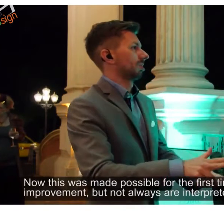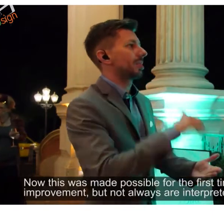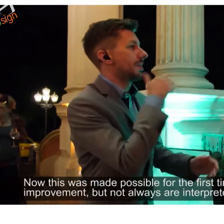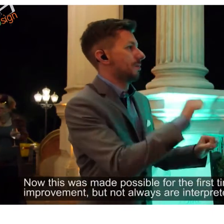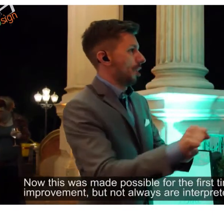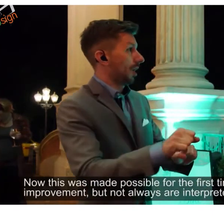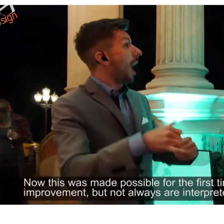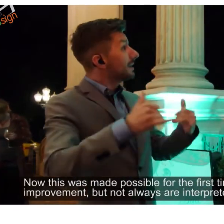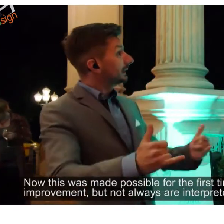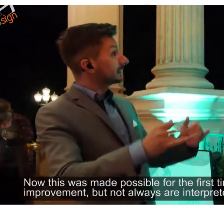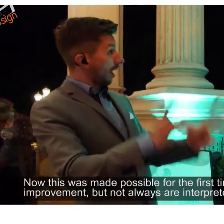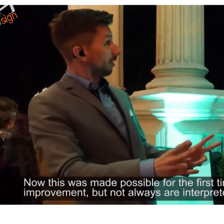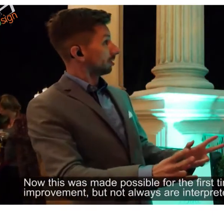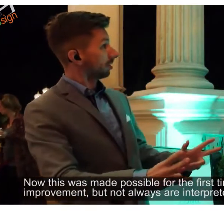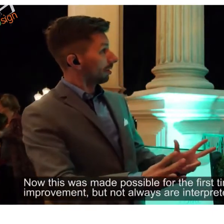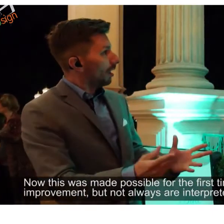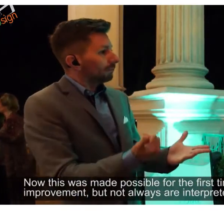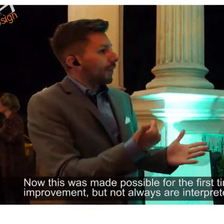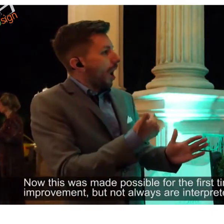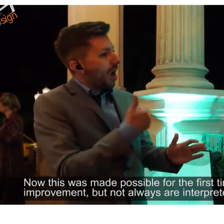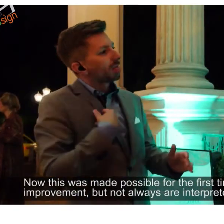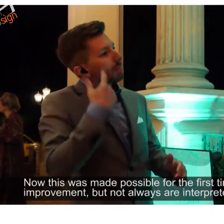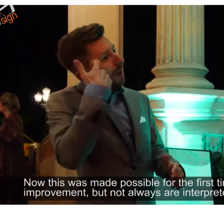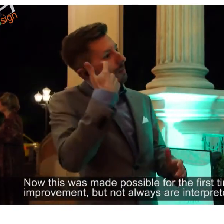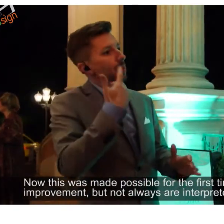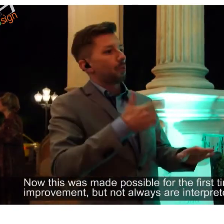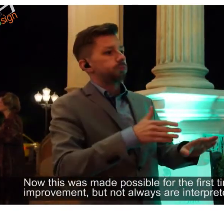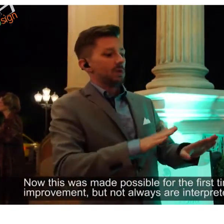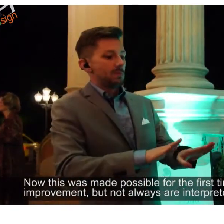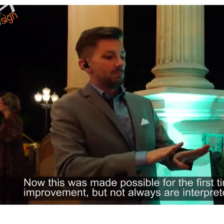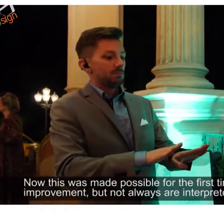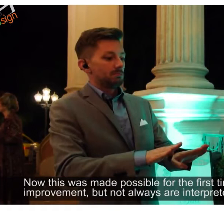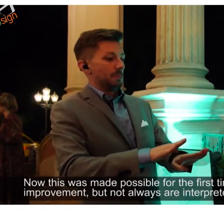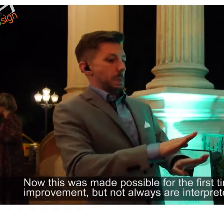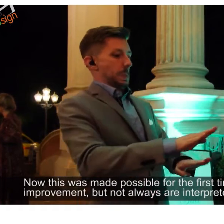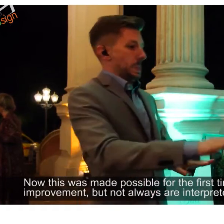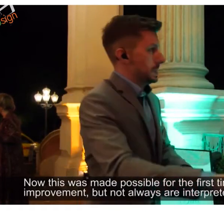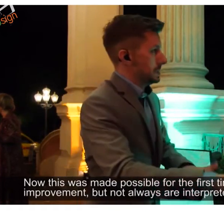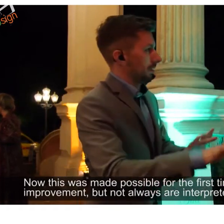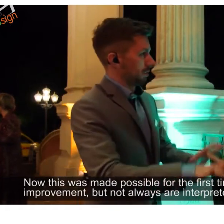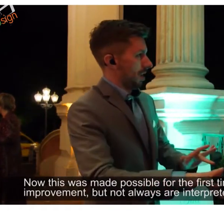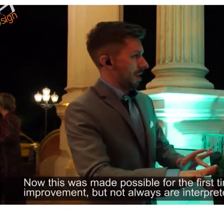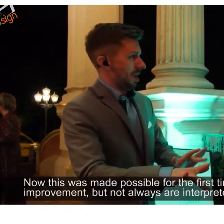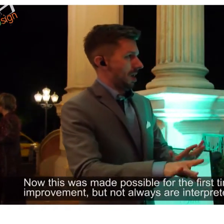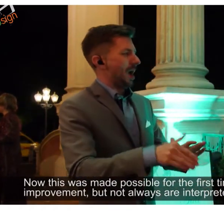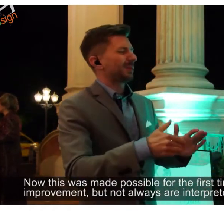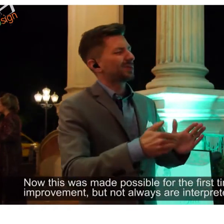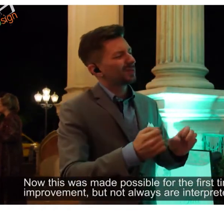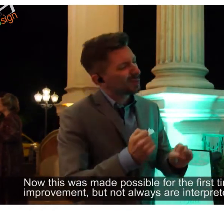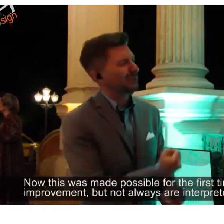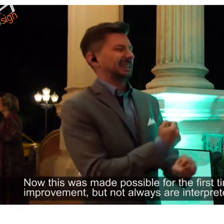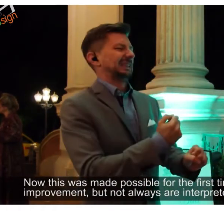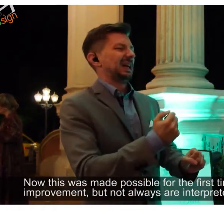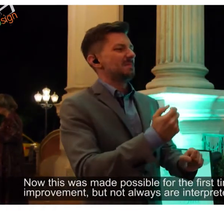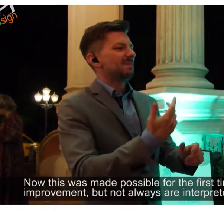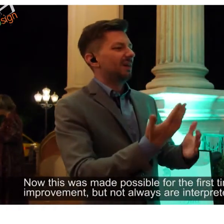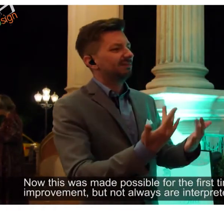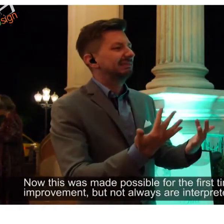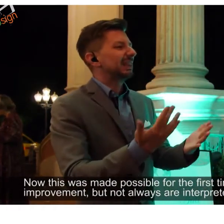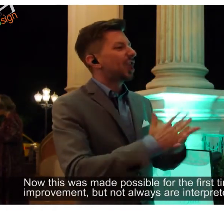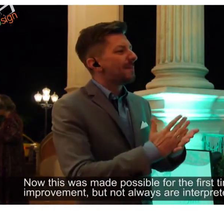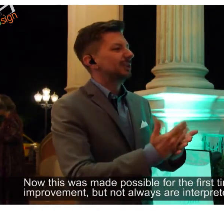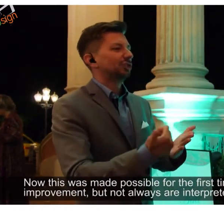Ara és possible per primera vegada. Estem fent les primeres passes vers una millora, però no sempre hi ha intèrprets presents.